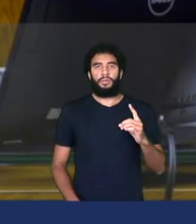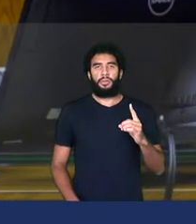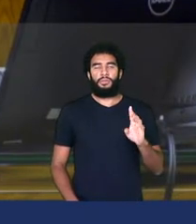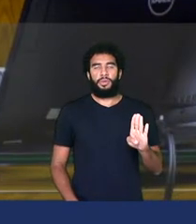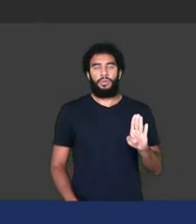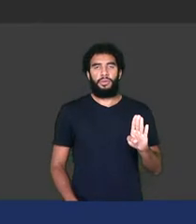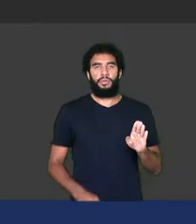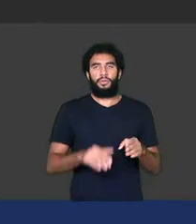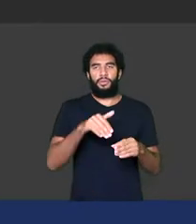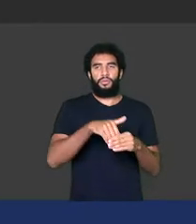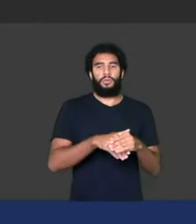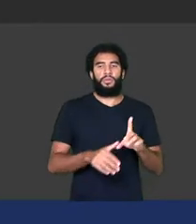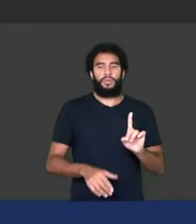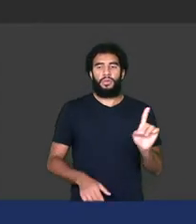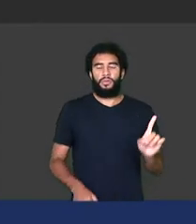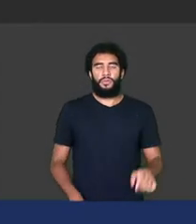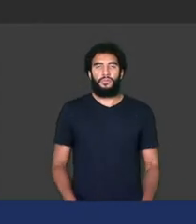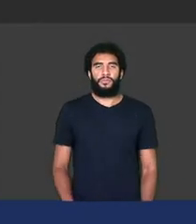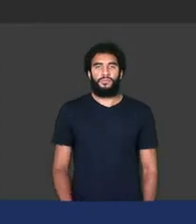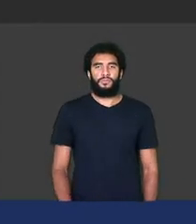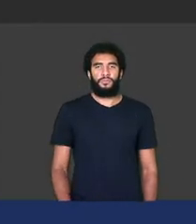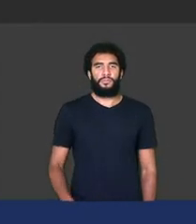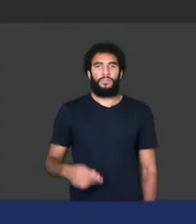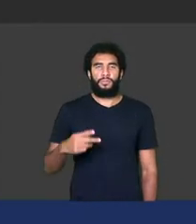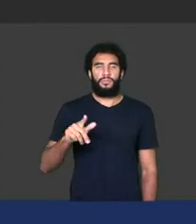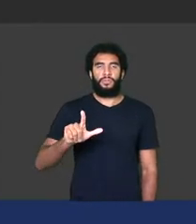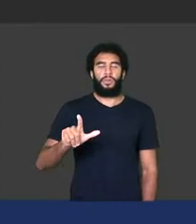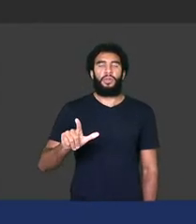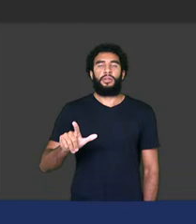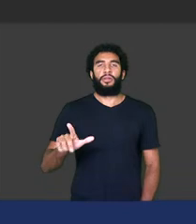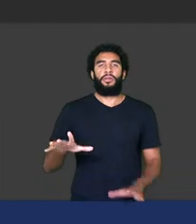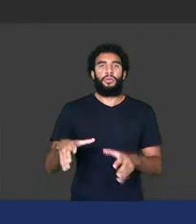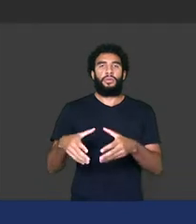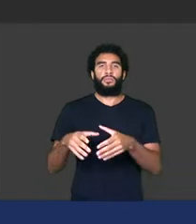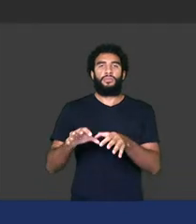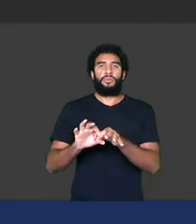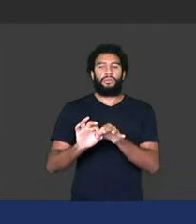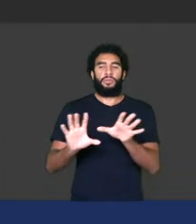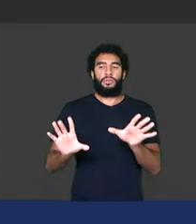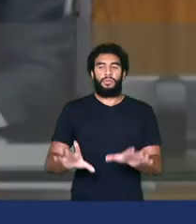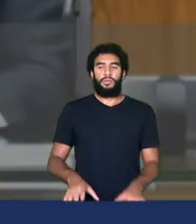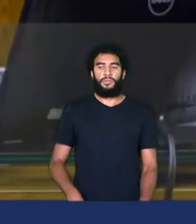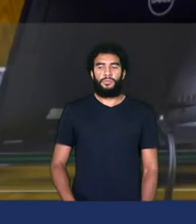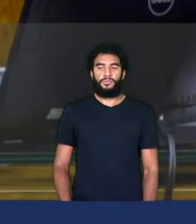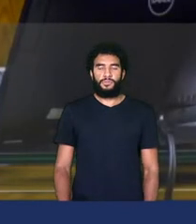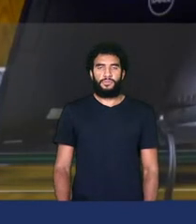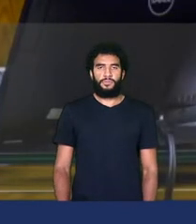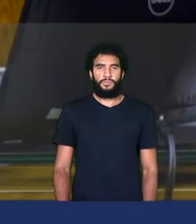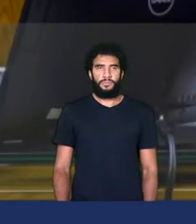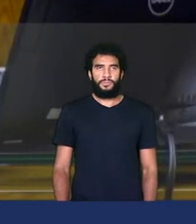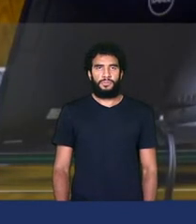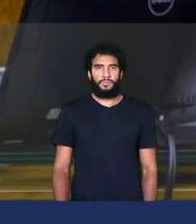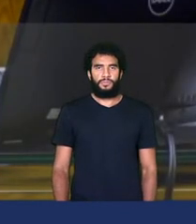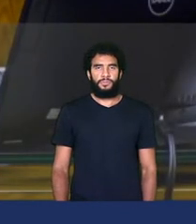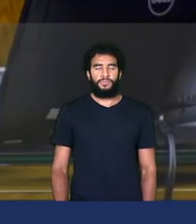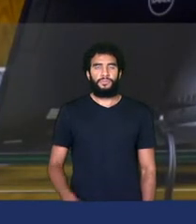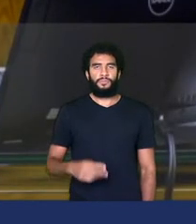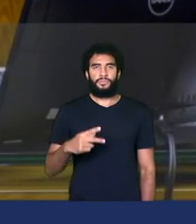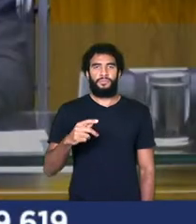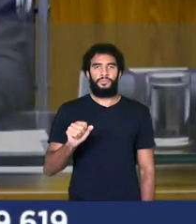[DEPUTADO]: PSDB ORIENTA NÃO. [DEPUTADO]: PL, SENHOR PRESIDENTE. PL LIBERA A BANCADA, PRESIDENTE. -- [PRESIDENTE]: PL